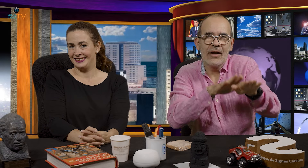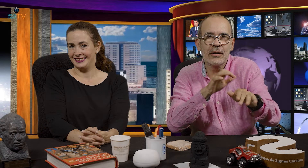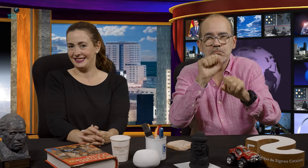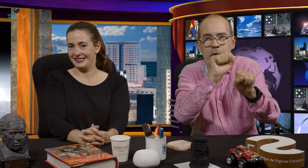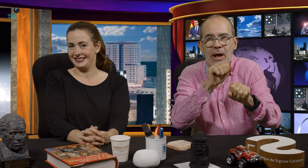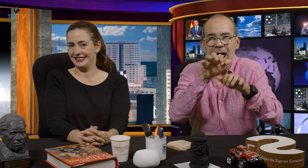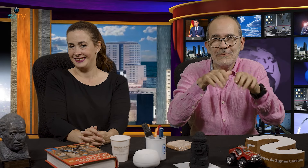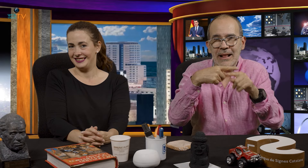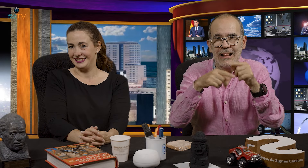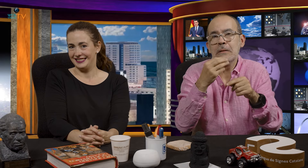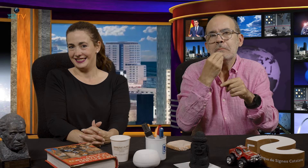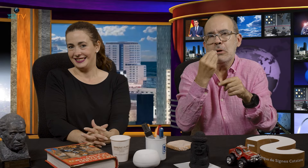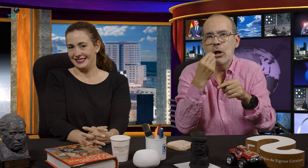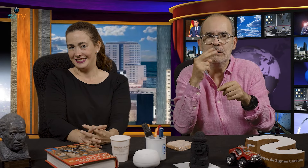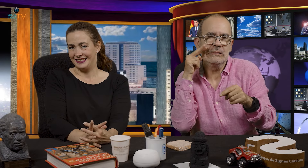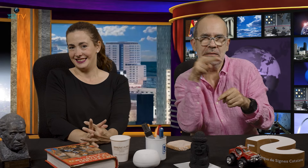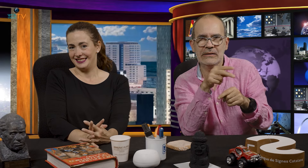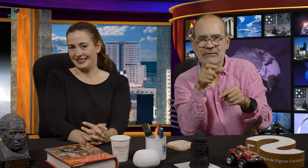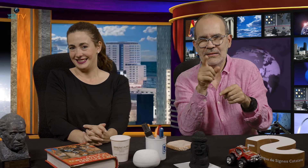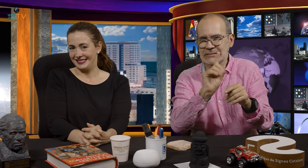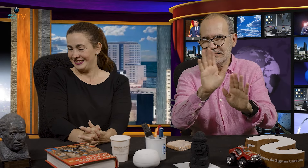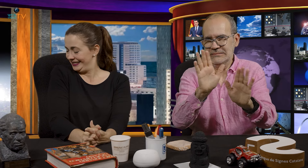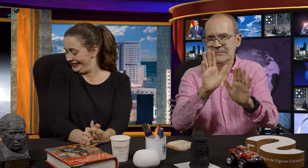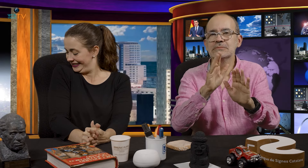mejor no ver el vídeo.